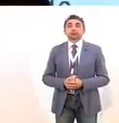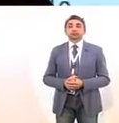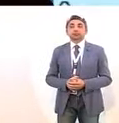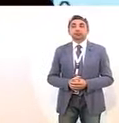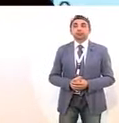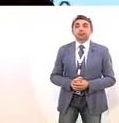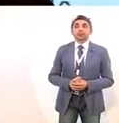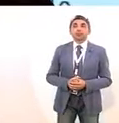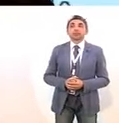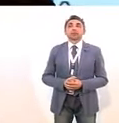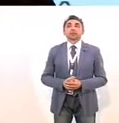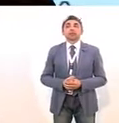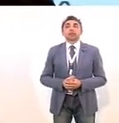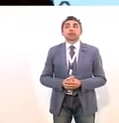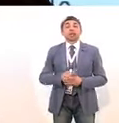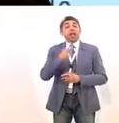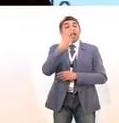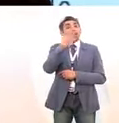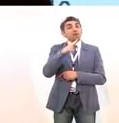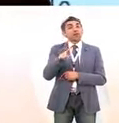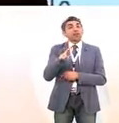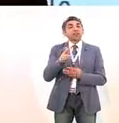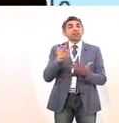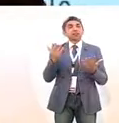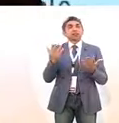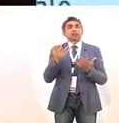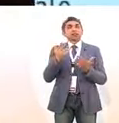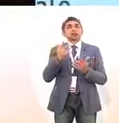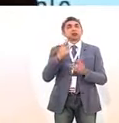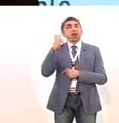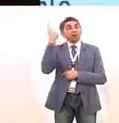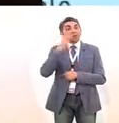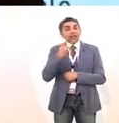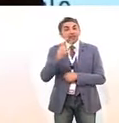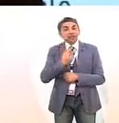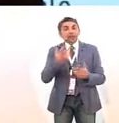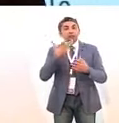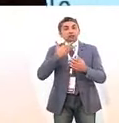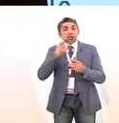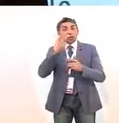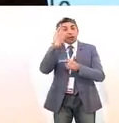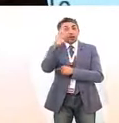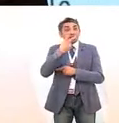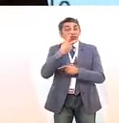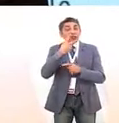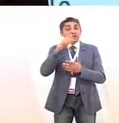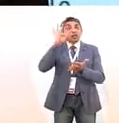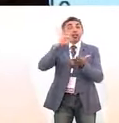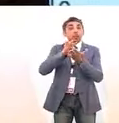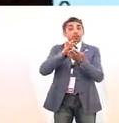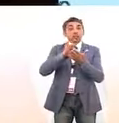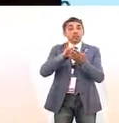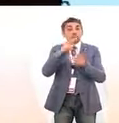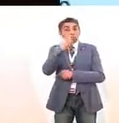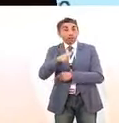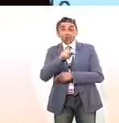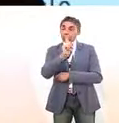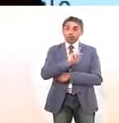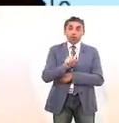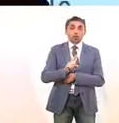mettere veti nemmeno sulle realtà che vengono dal centro, perché se noi pensiamo che ci